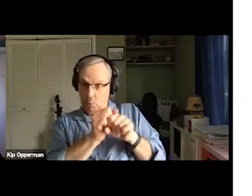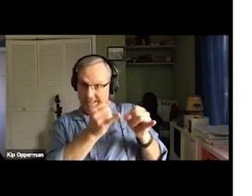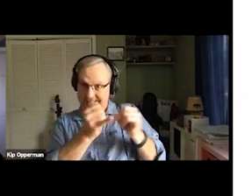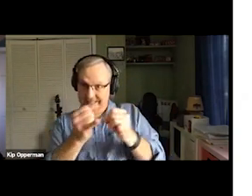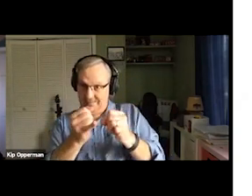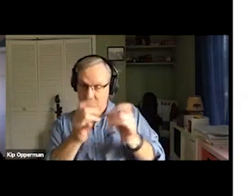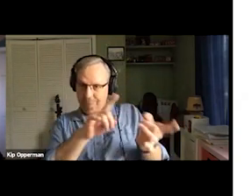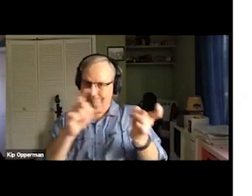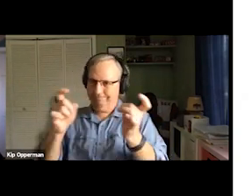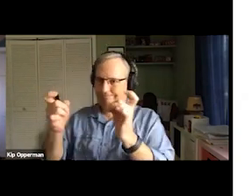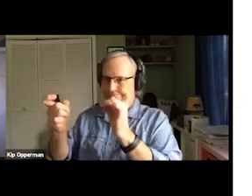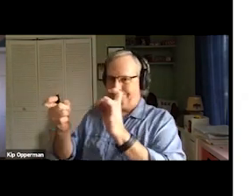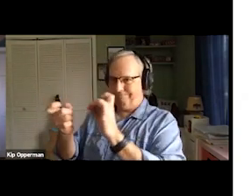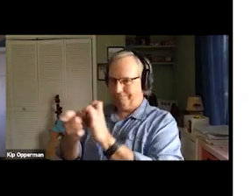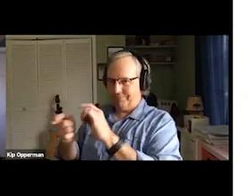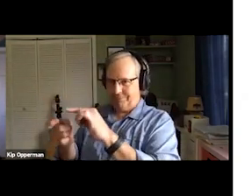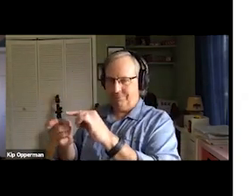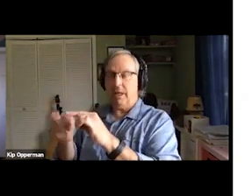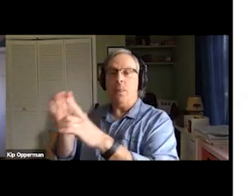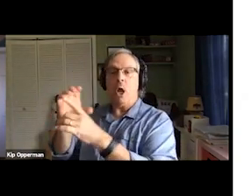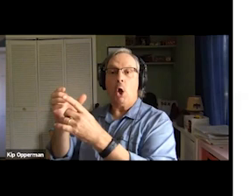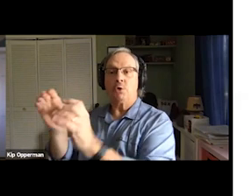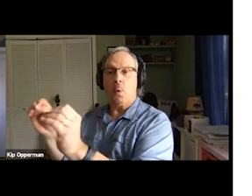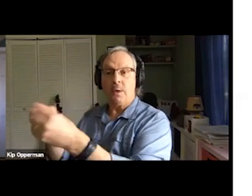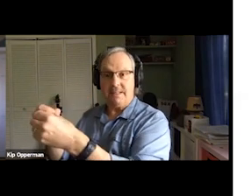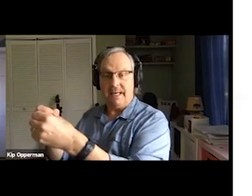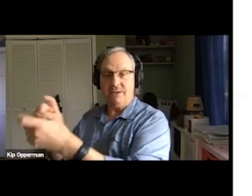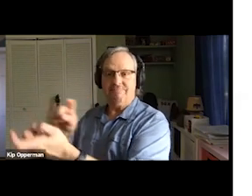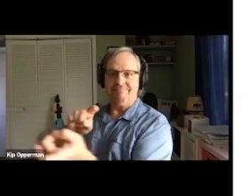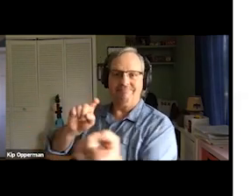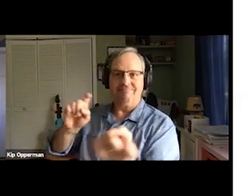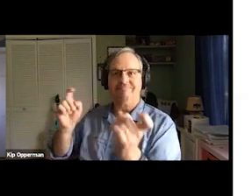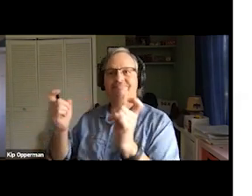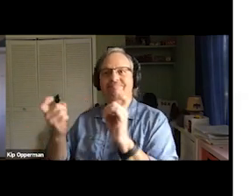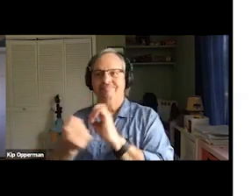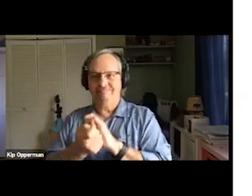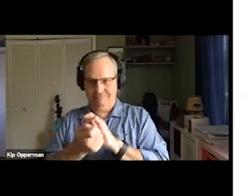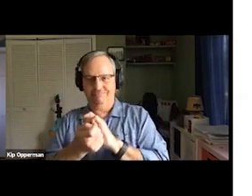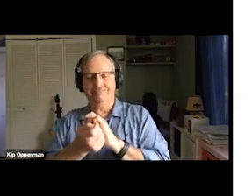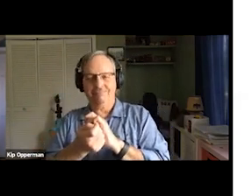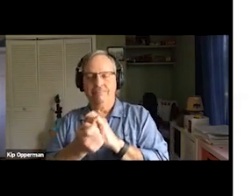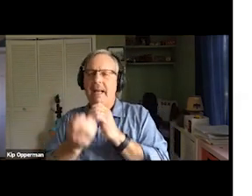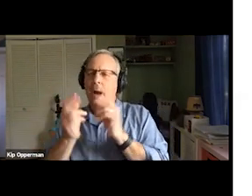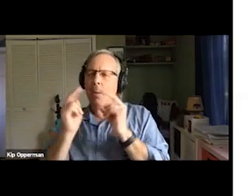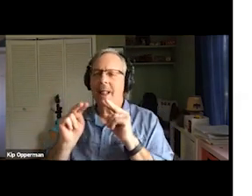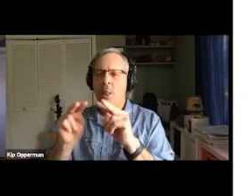también la cultura de su organización, tal vez, y analizamos lo que el personal puede hacer,